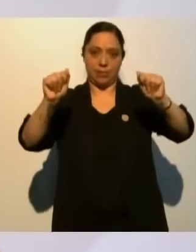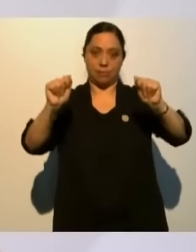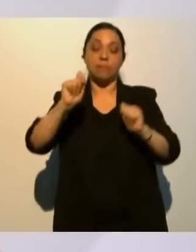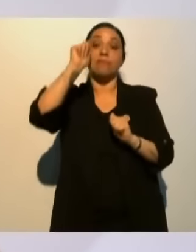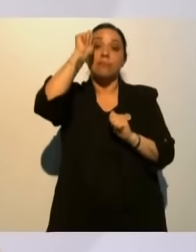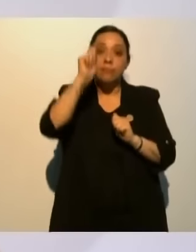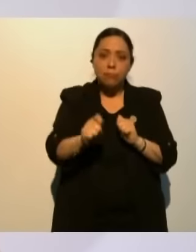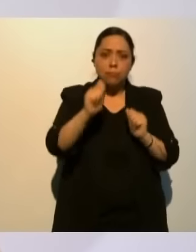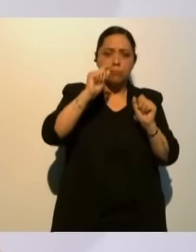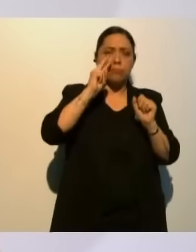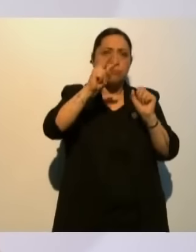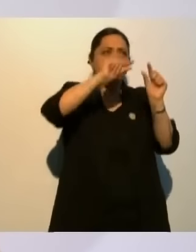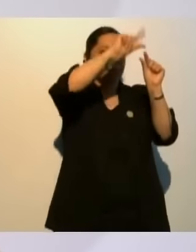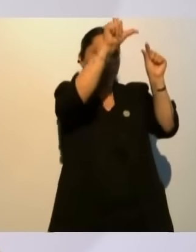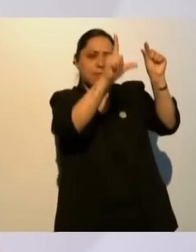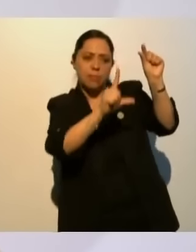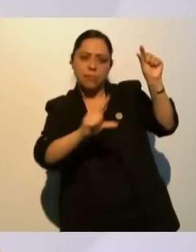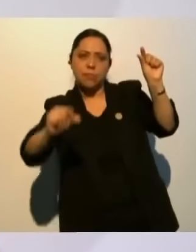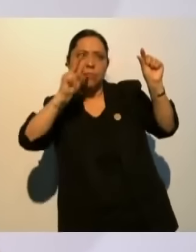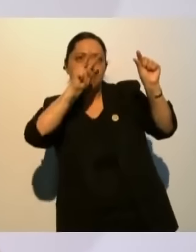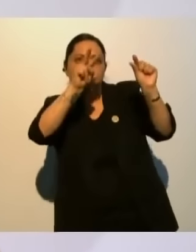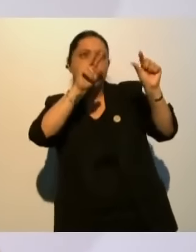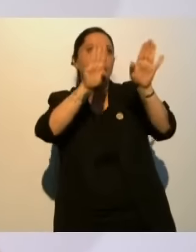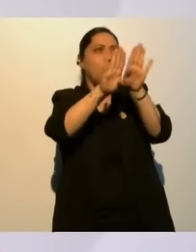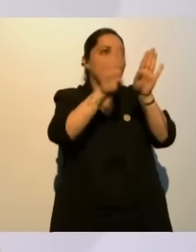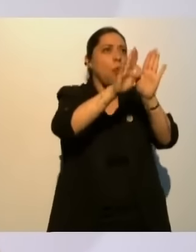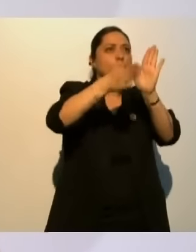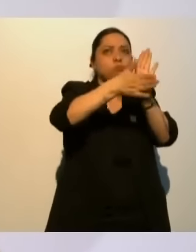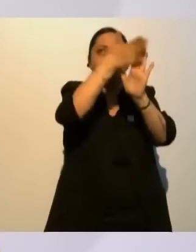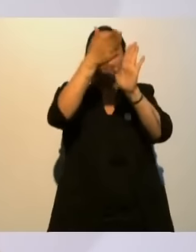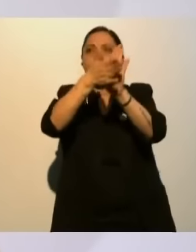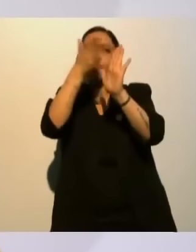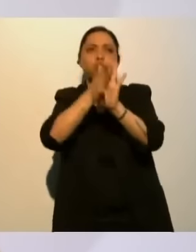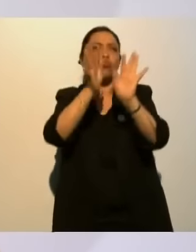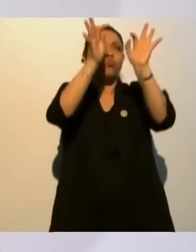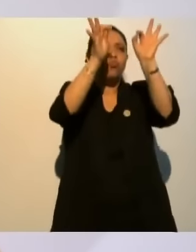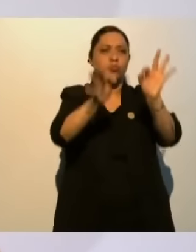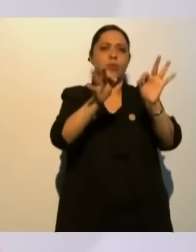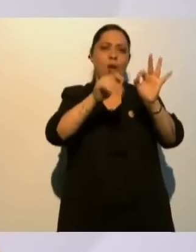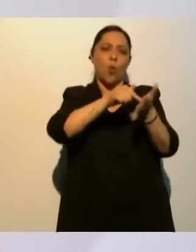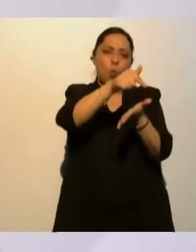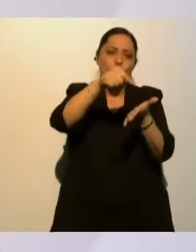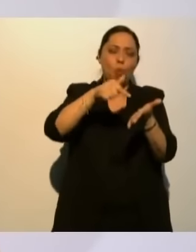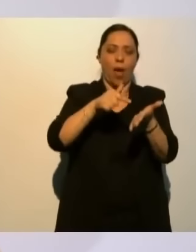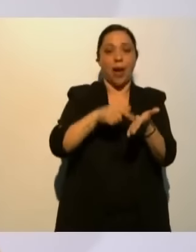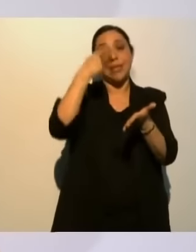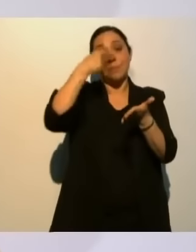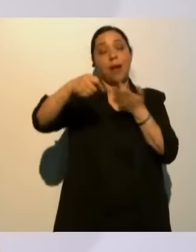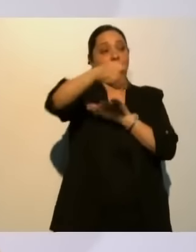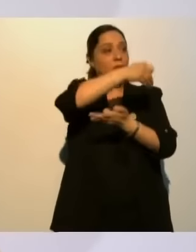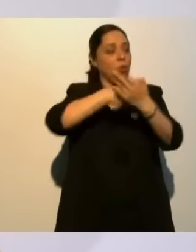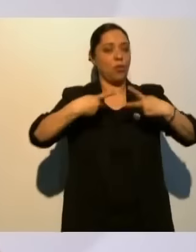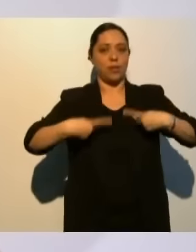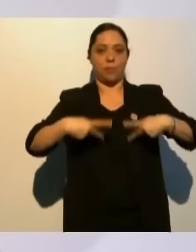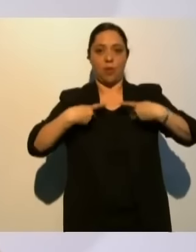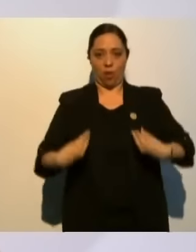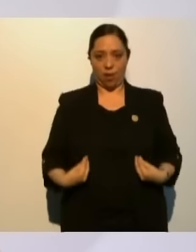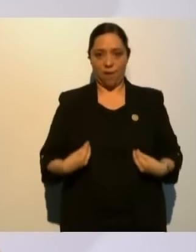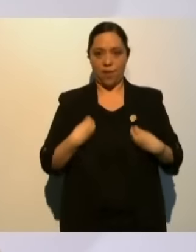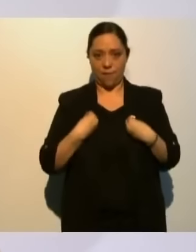construyendo dignificación de espacios para nuestra población para nuestro pueblo que podamos